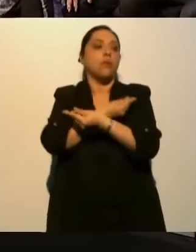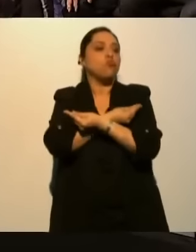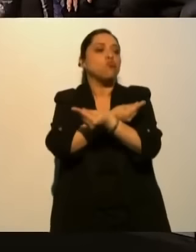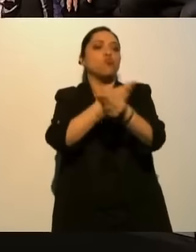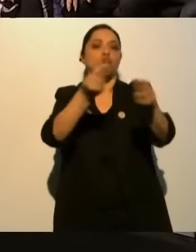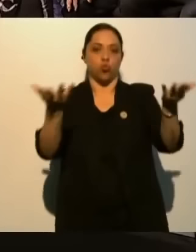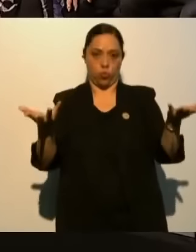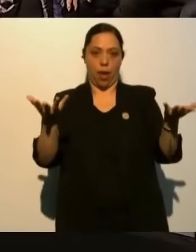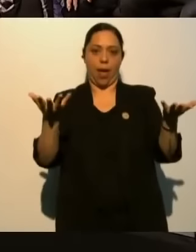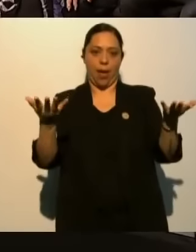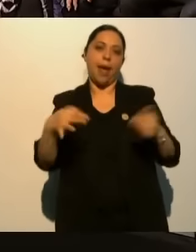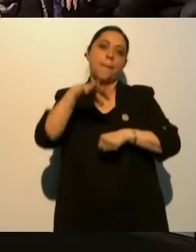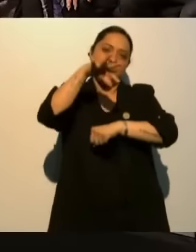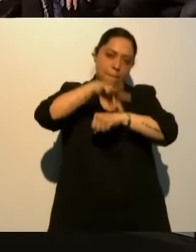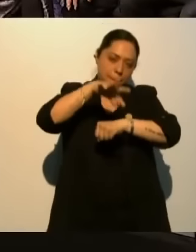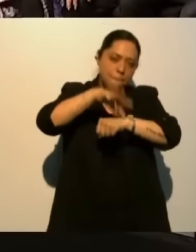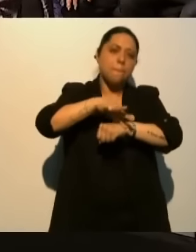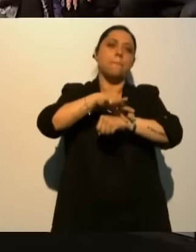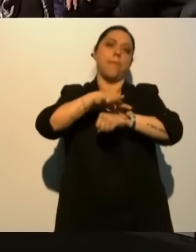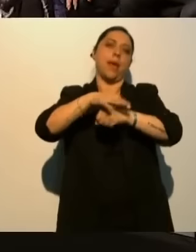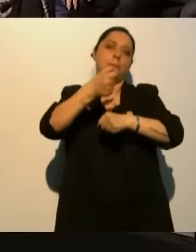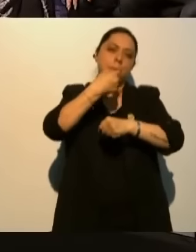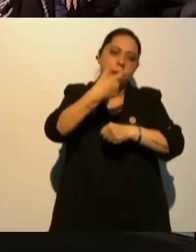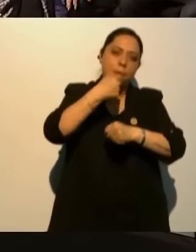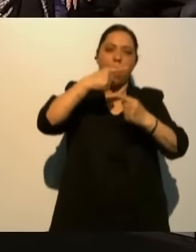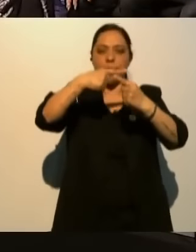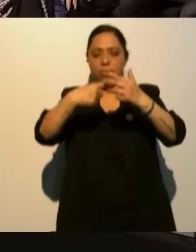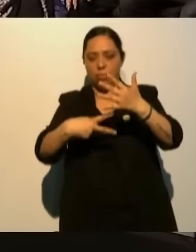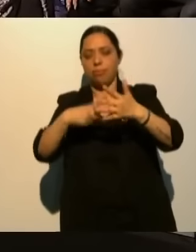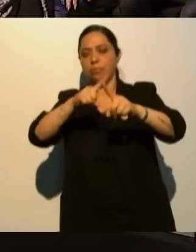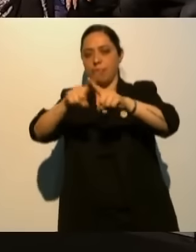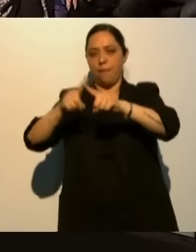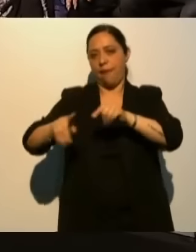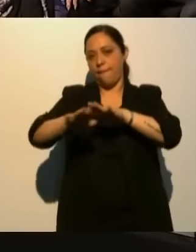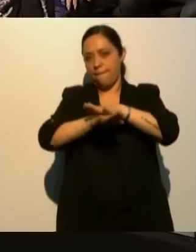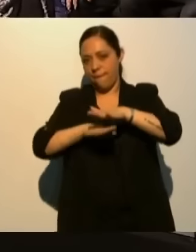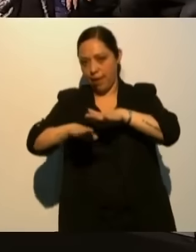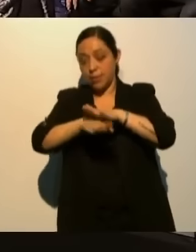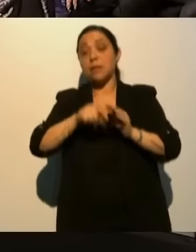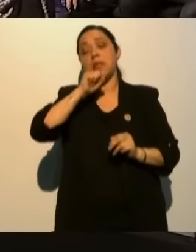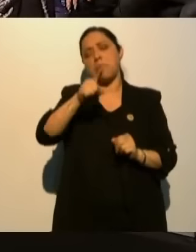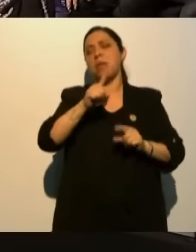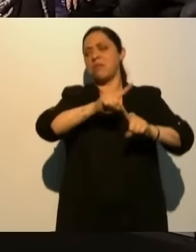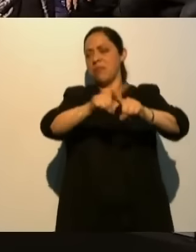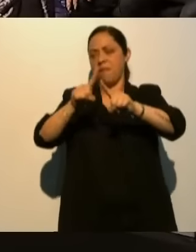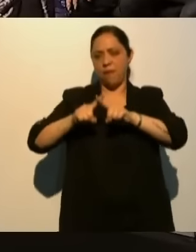población además de todo el trabajo que estamos haciendo para mejorar los servicios de salud